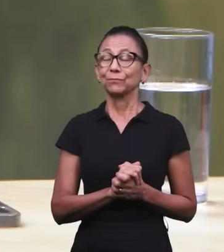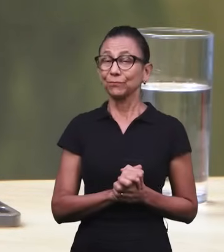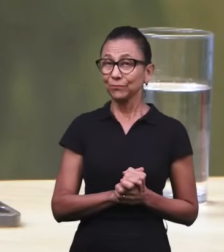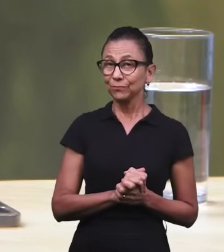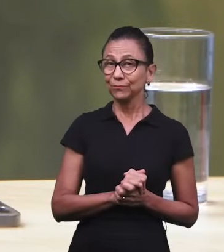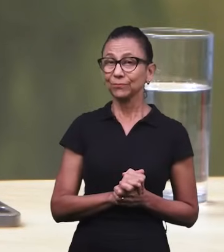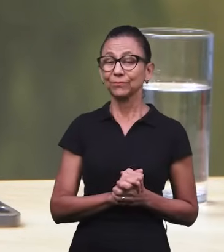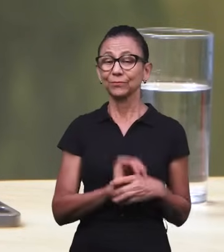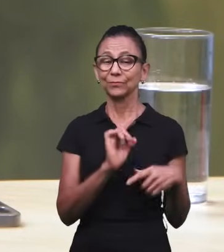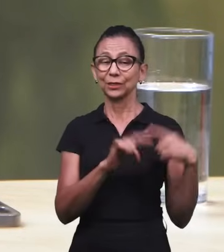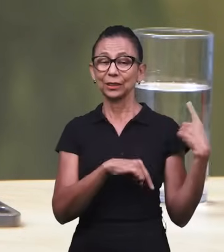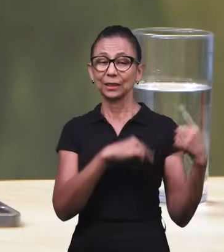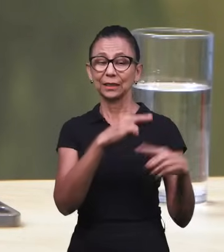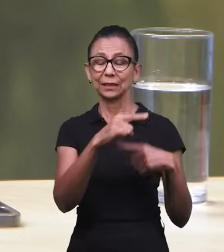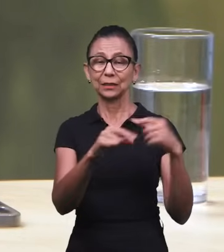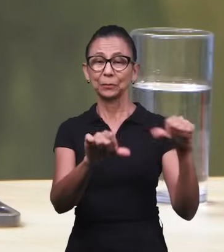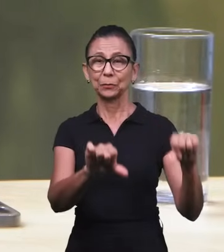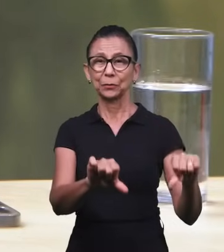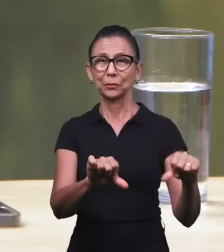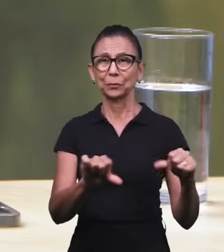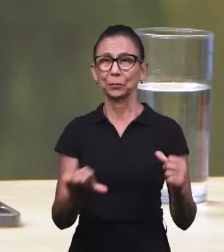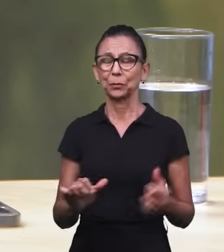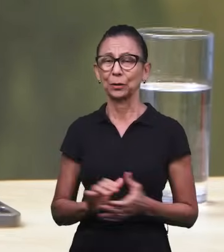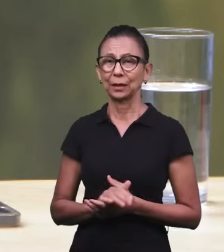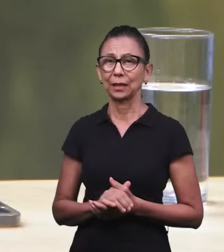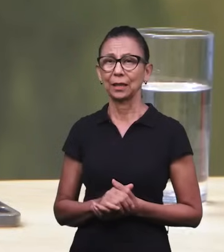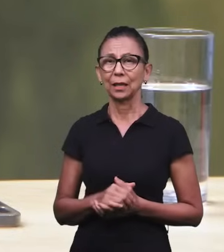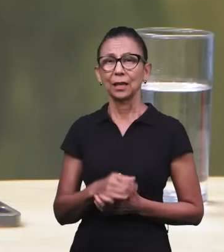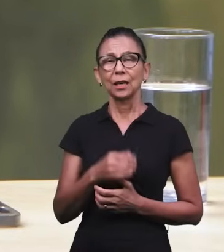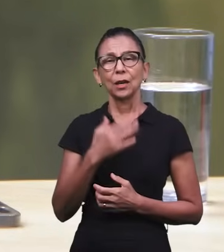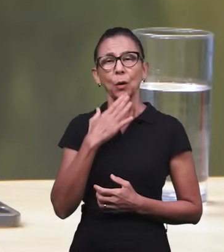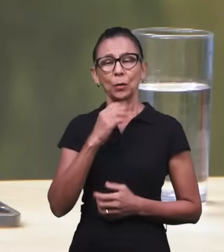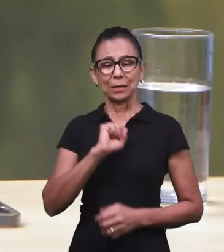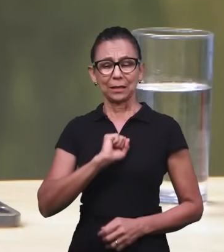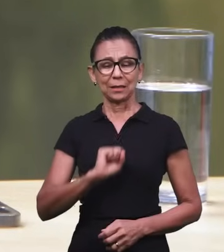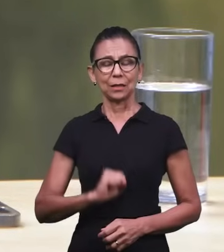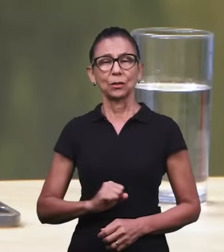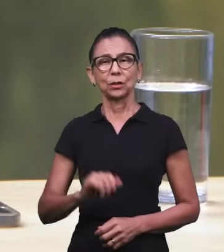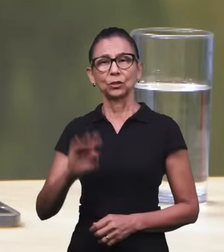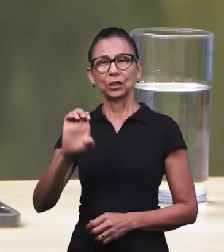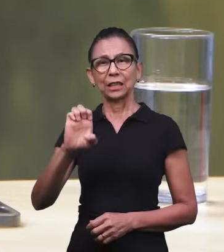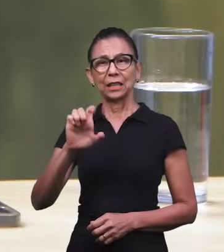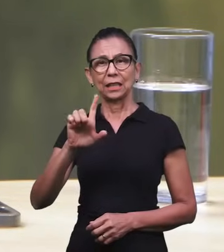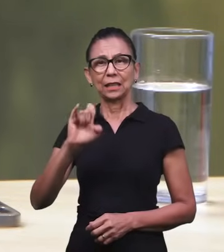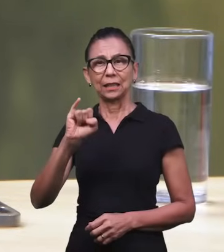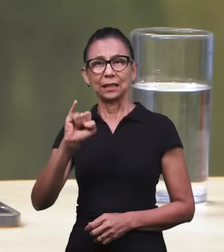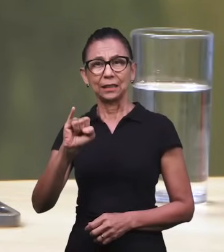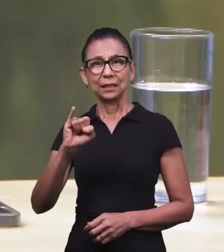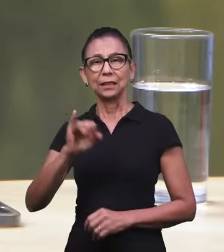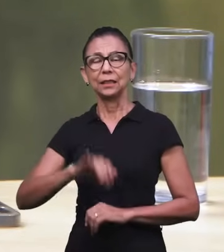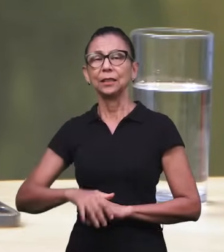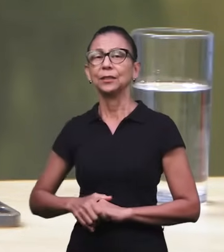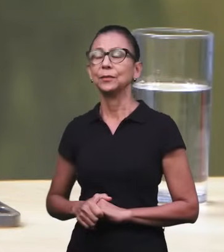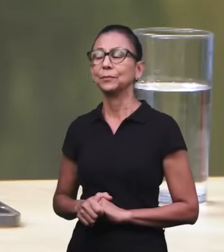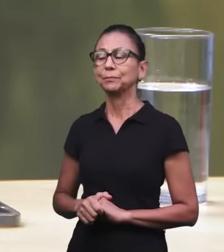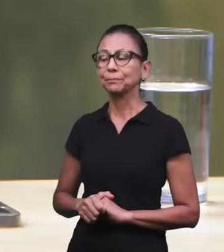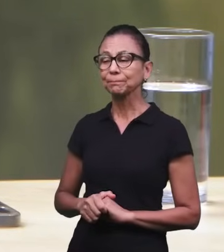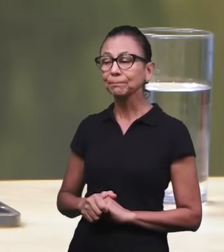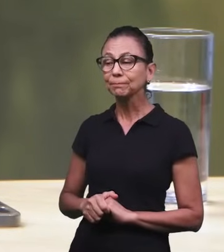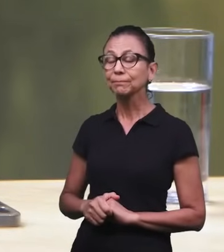eram eram meninos repreensíveis né Veja com quem que o menino Samuel vai vai vai lidar né para ser